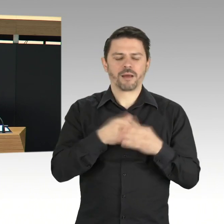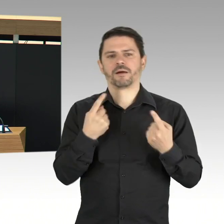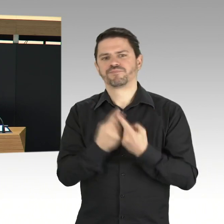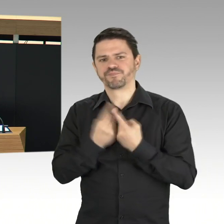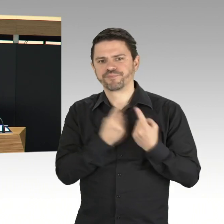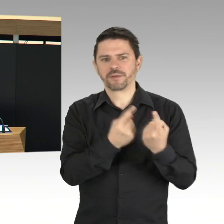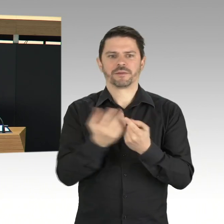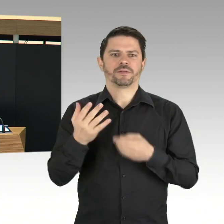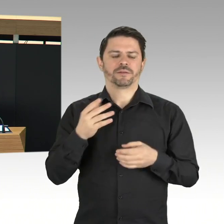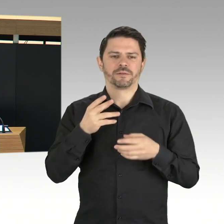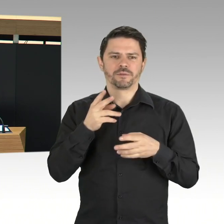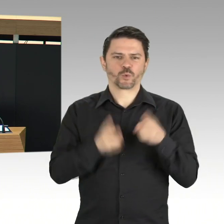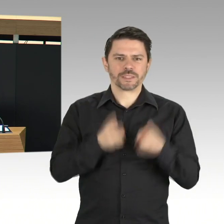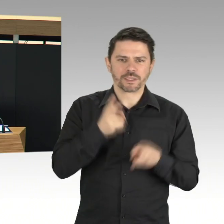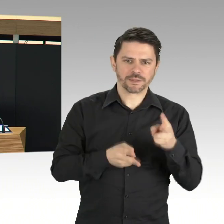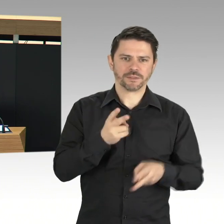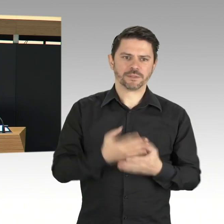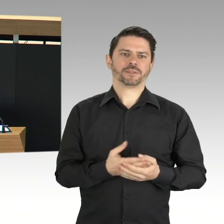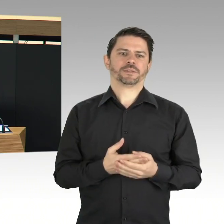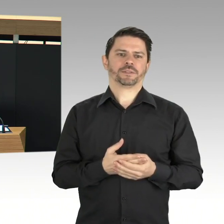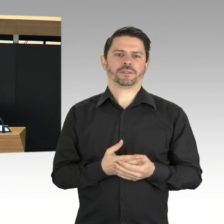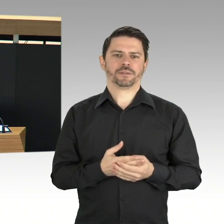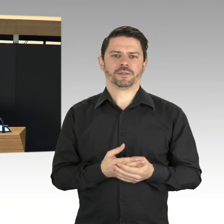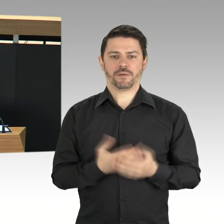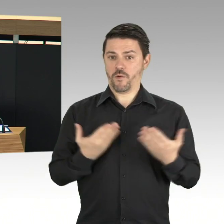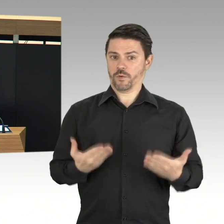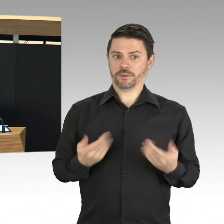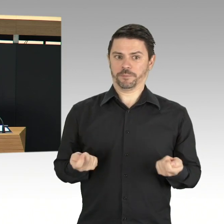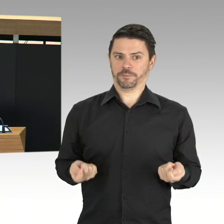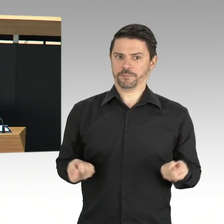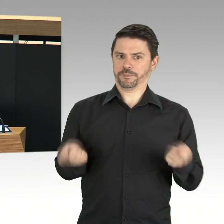weil das in Anbetracht eines stark angespannten Wohnungsmarktes